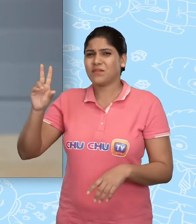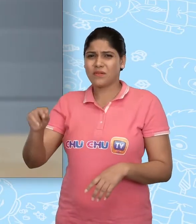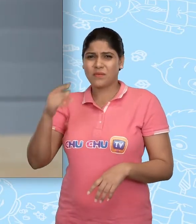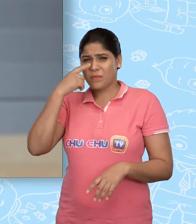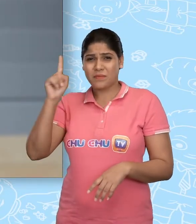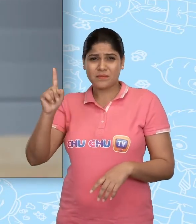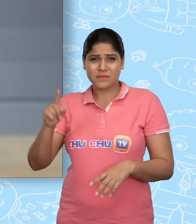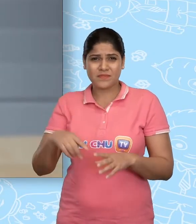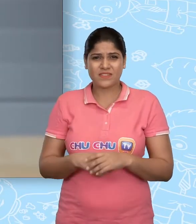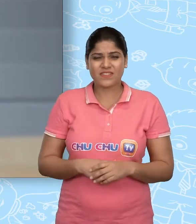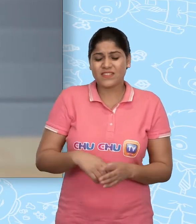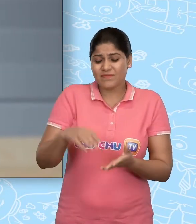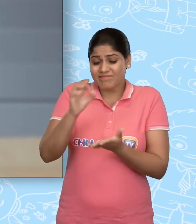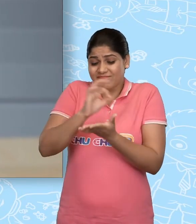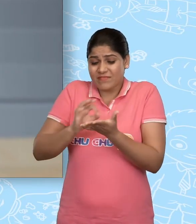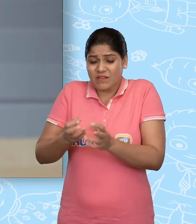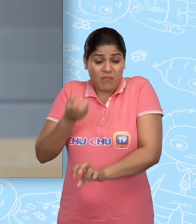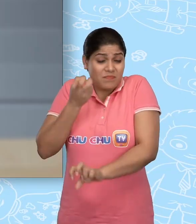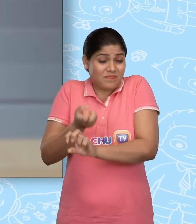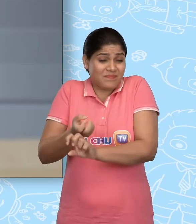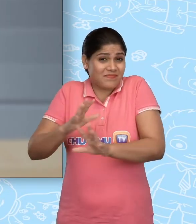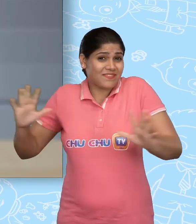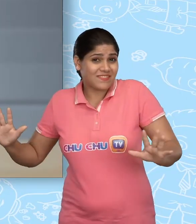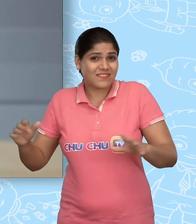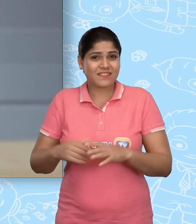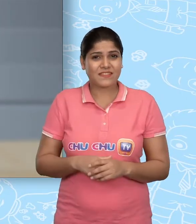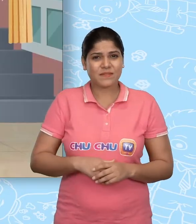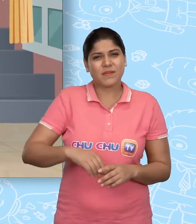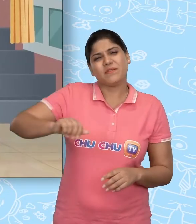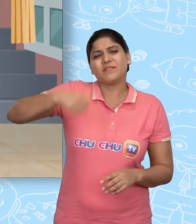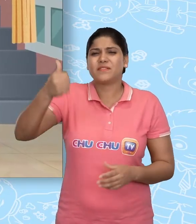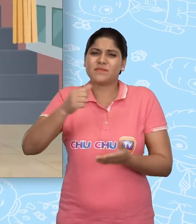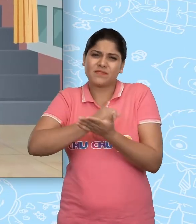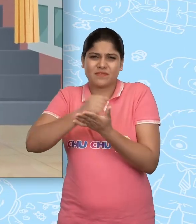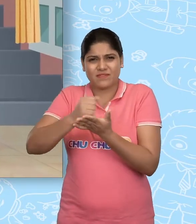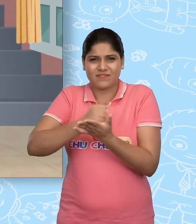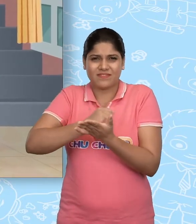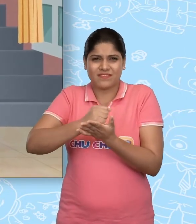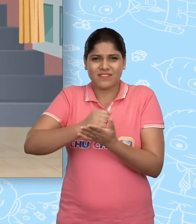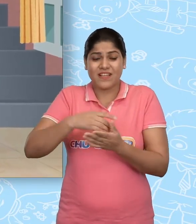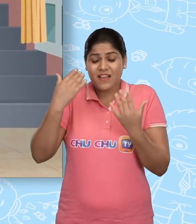नहीं माँ! लिखना बहुत मुश्किल है। मै फिर कभी कोशिश करूंगा।